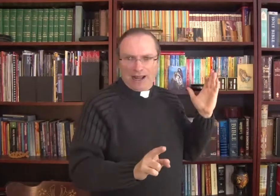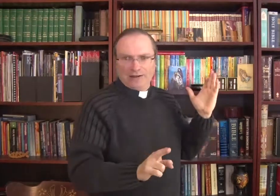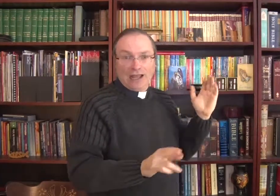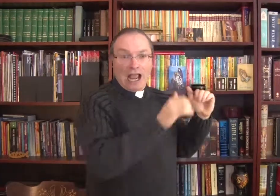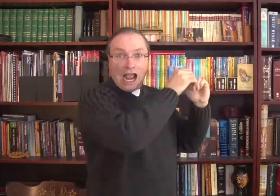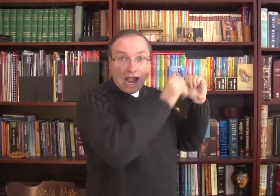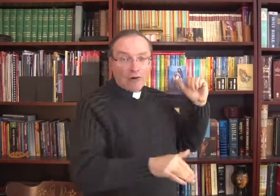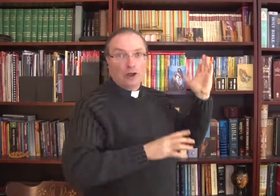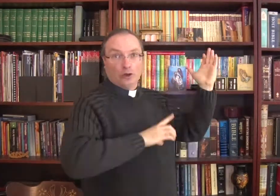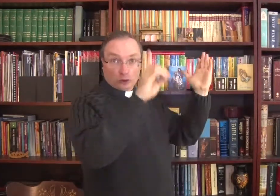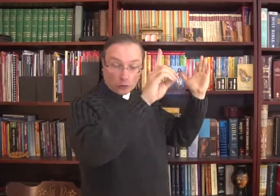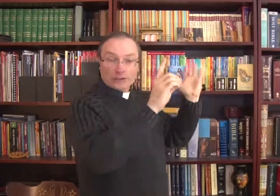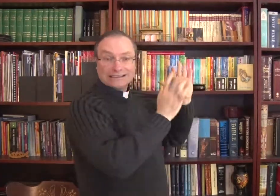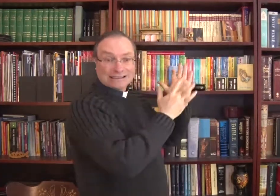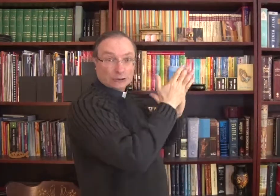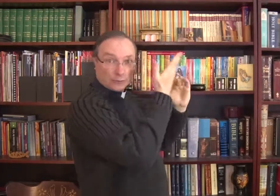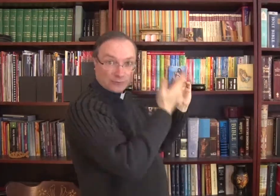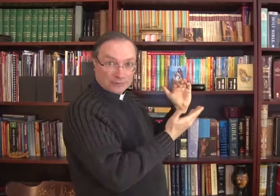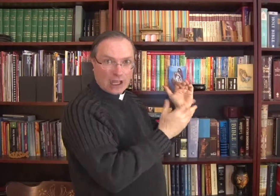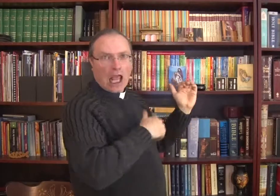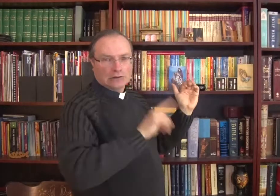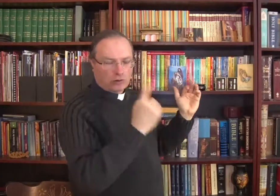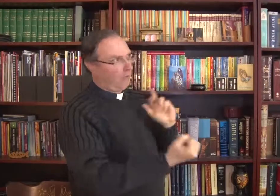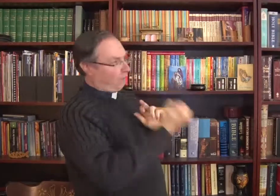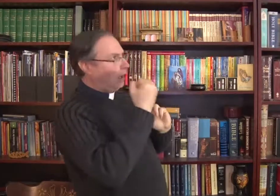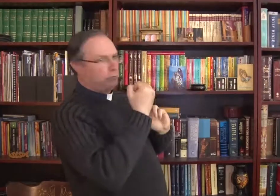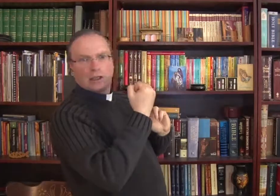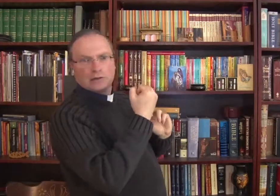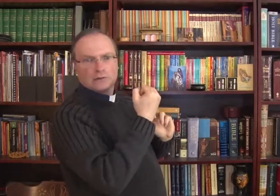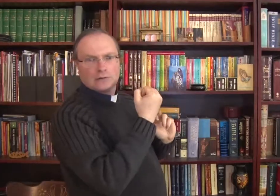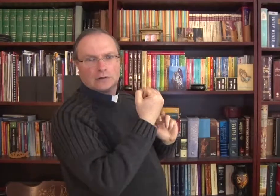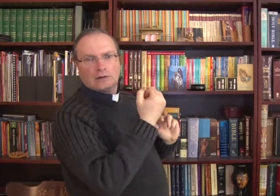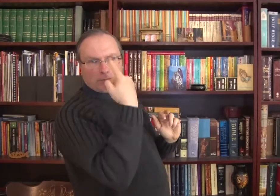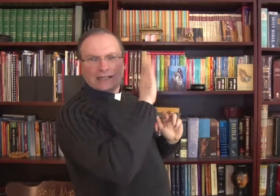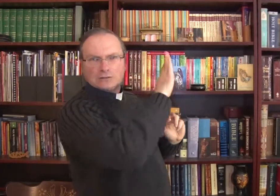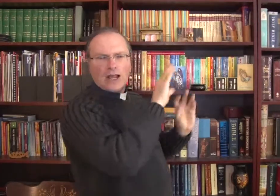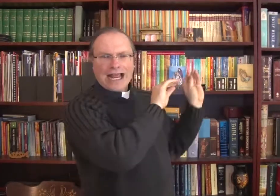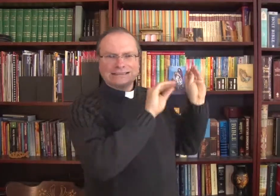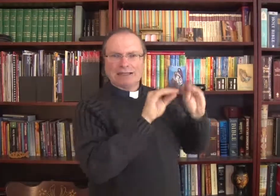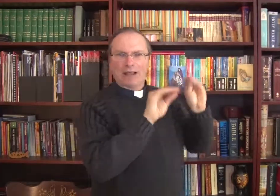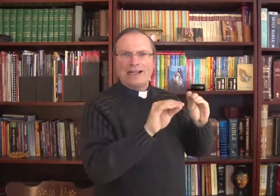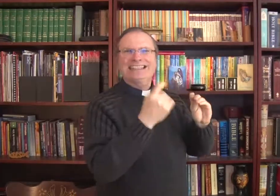envoyé de Dieu, Jésus, elles sont frappées par son enseignement